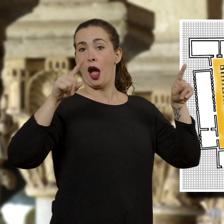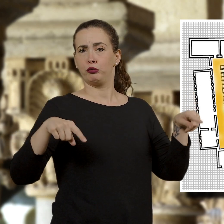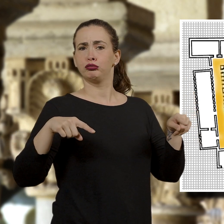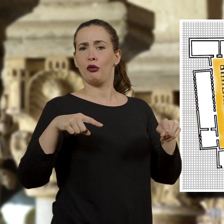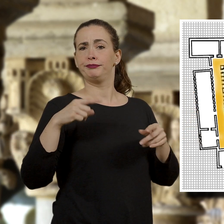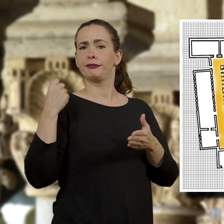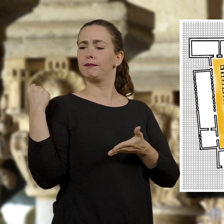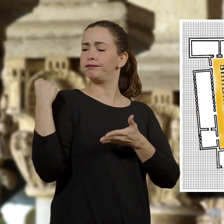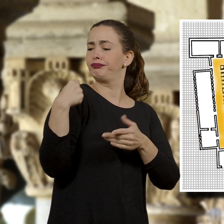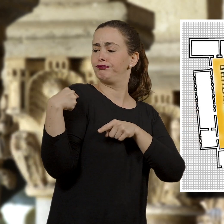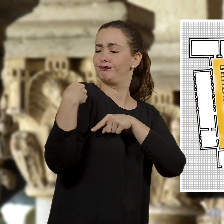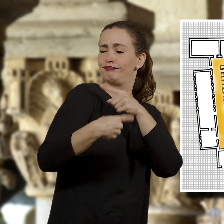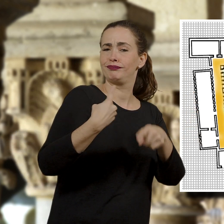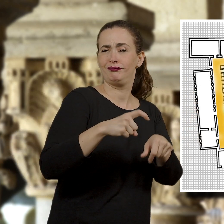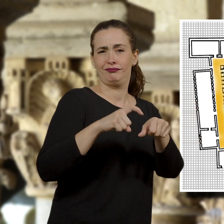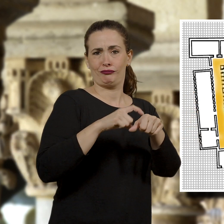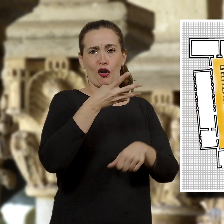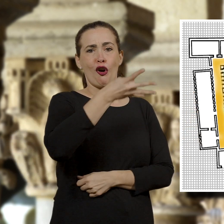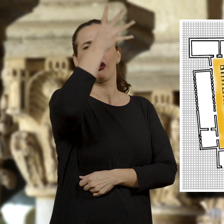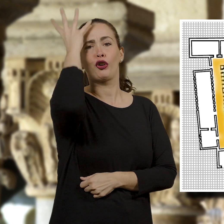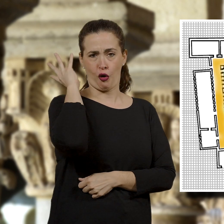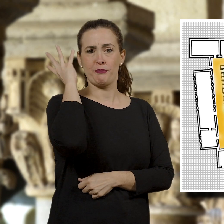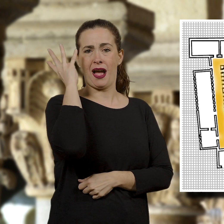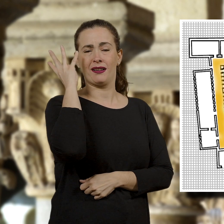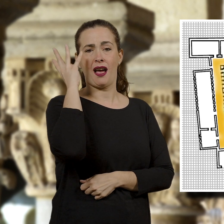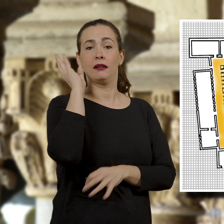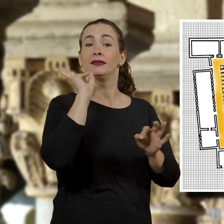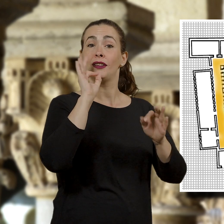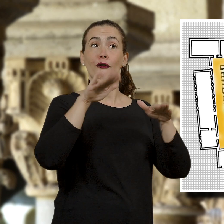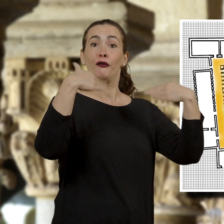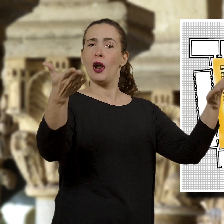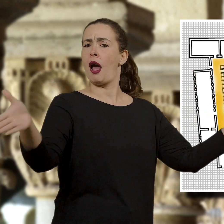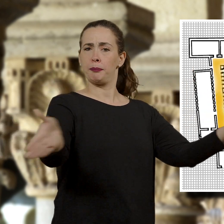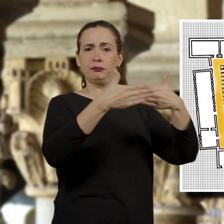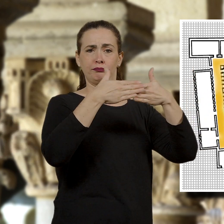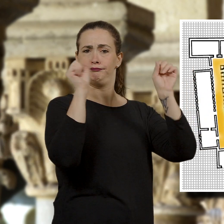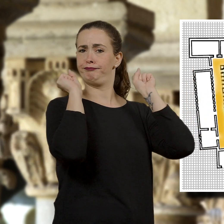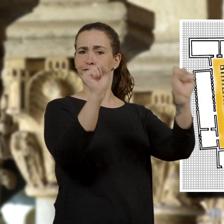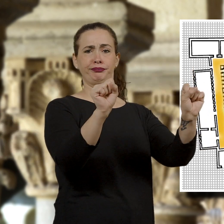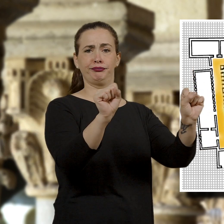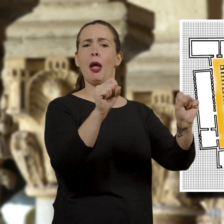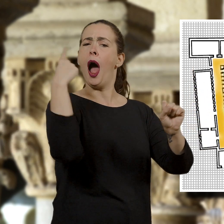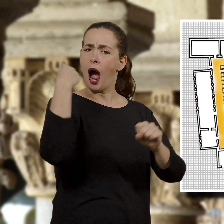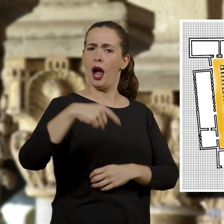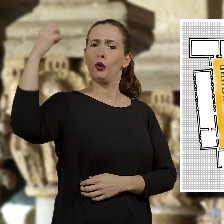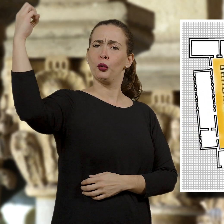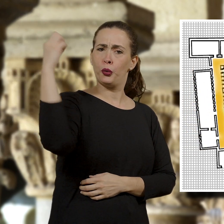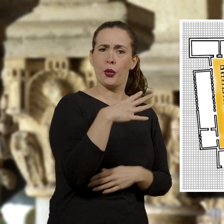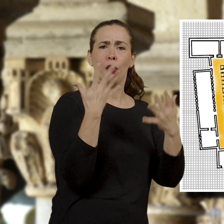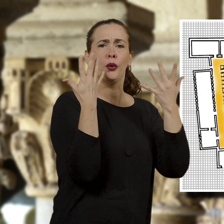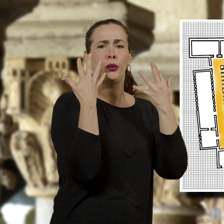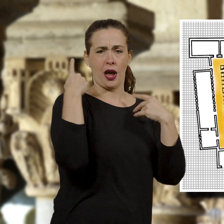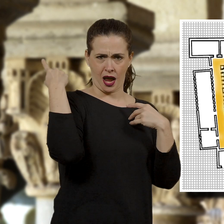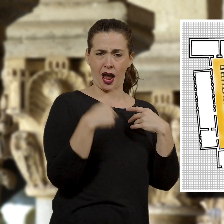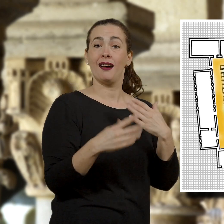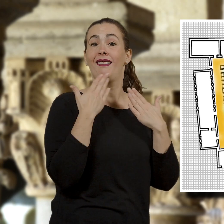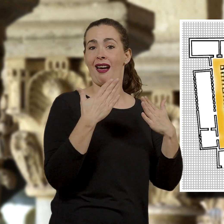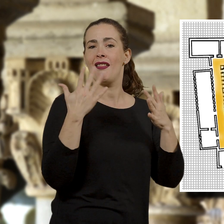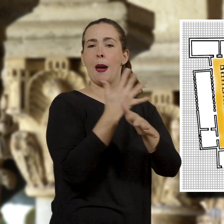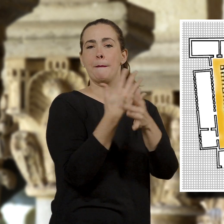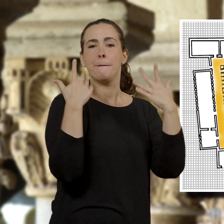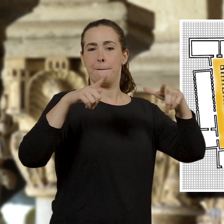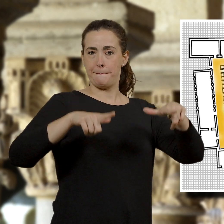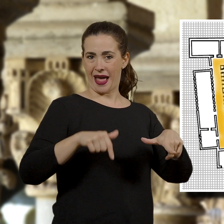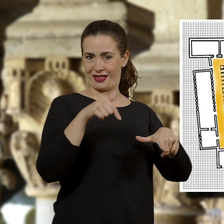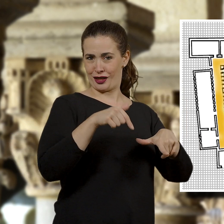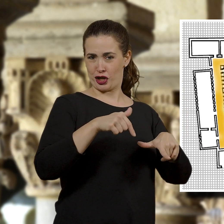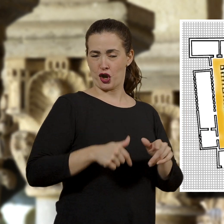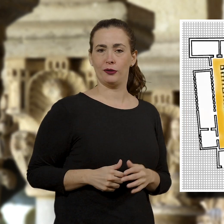Hereu de la casa romana, tancada a l’exterior, que rep llum i ventilació a través del gran pati interior.